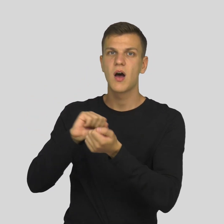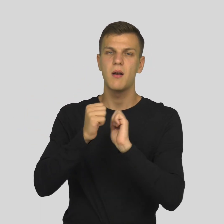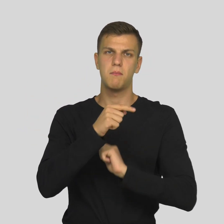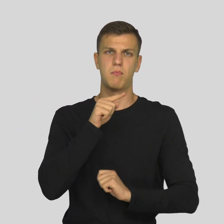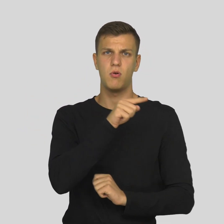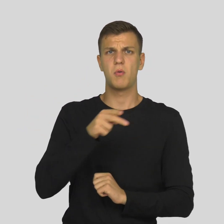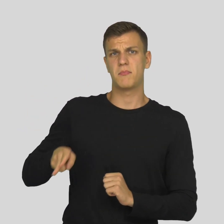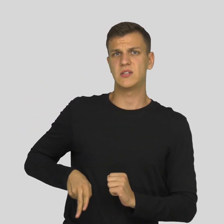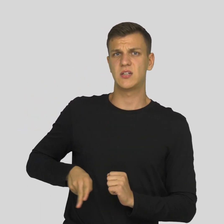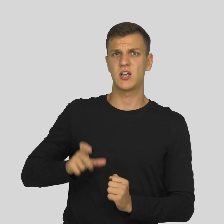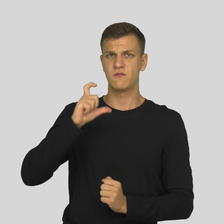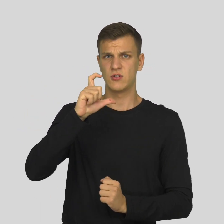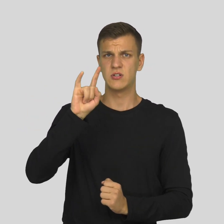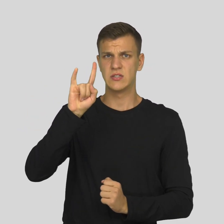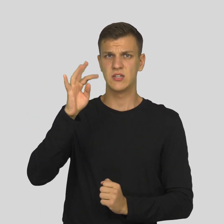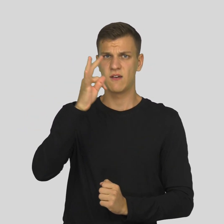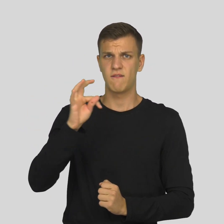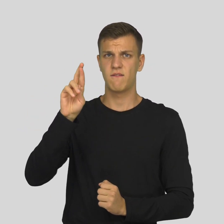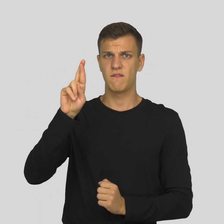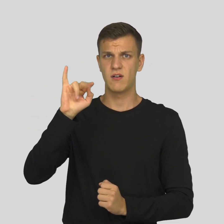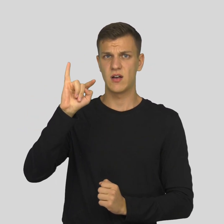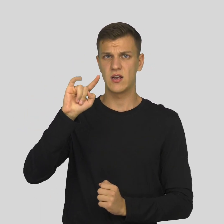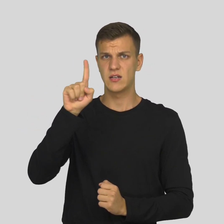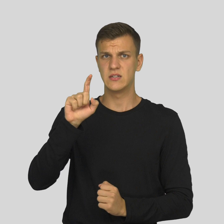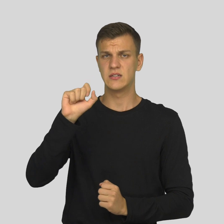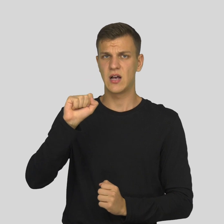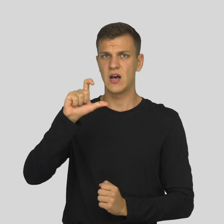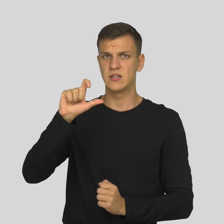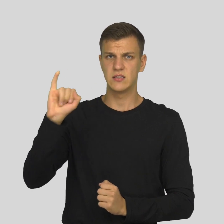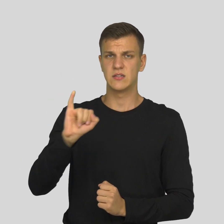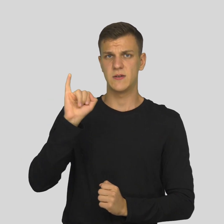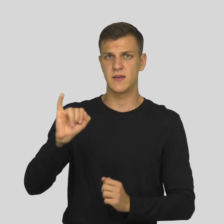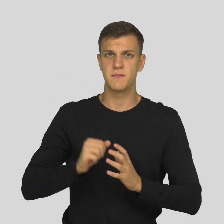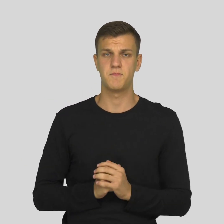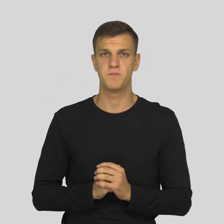jak i bezpośrednio do Ministerstwa Cyfryzacji.